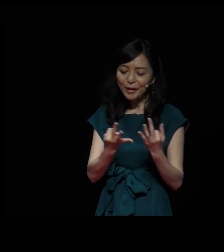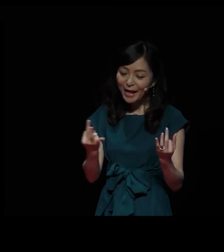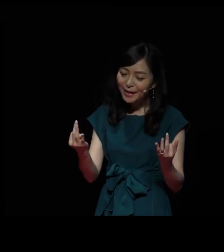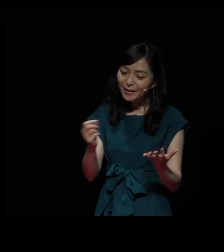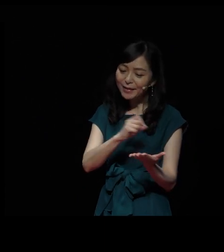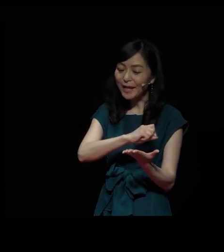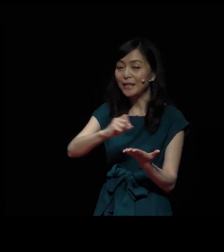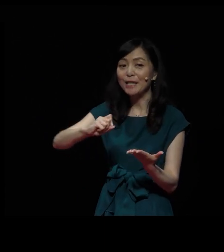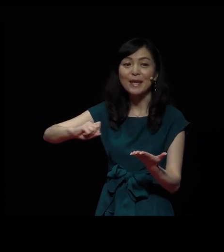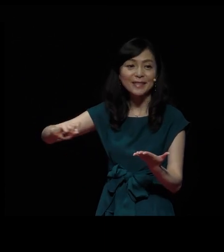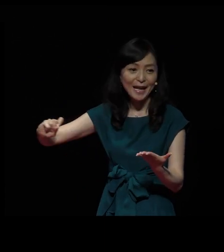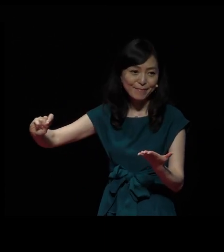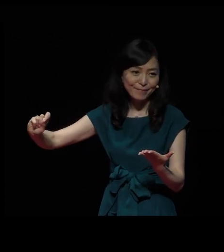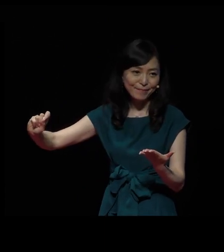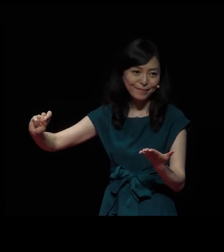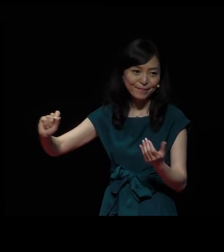que no podía decir con palabras.